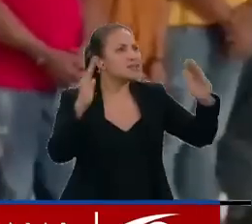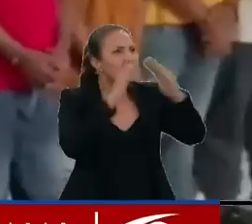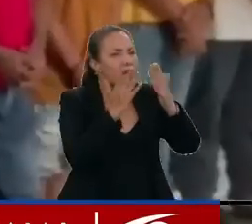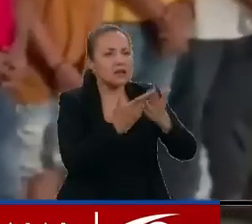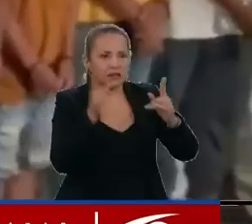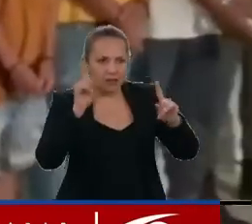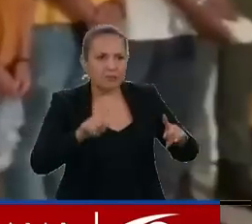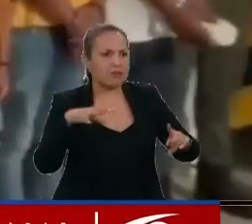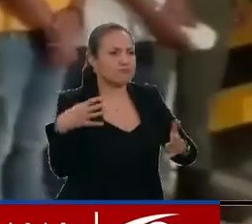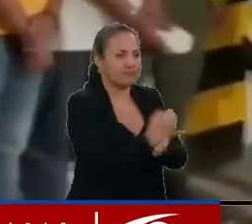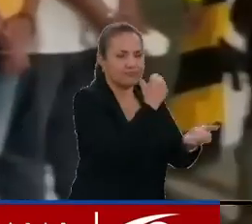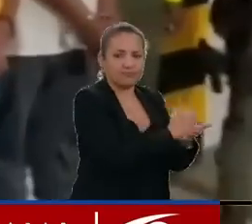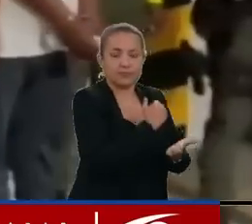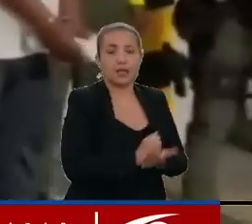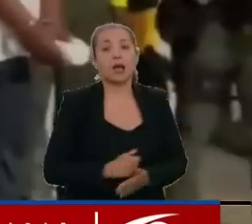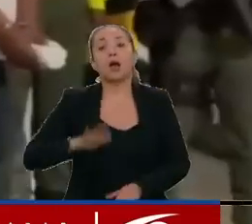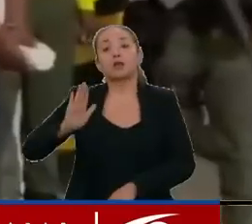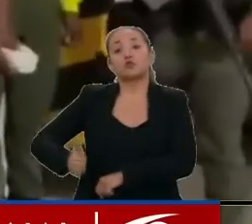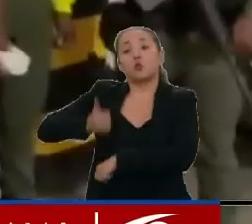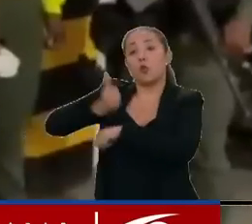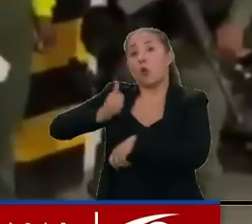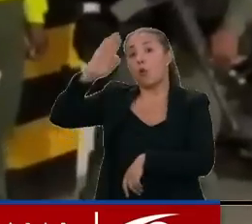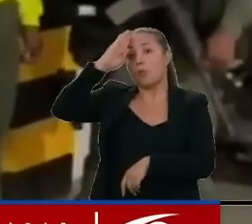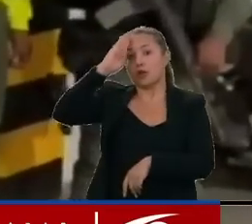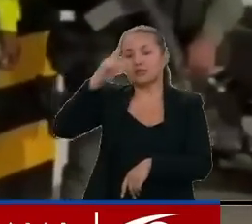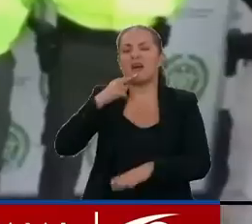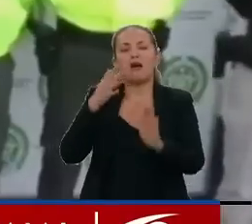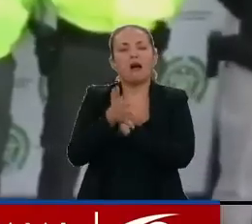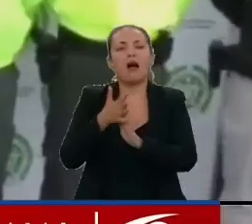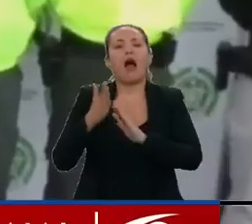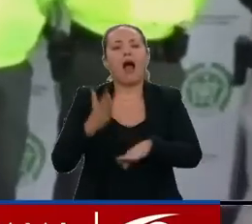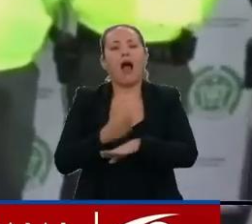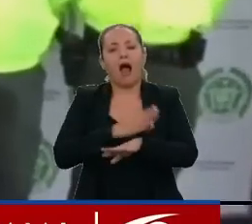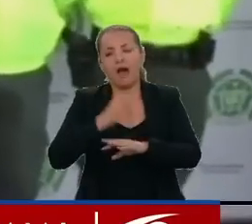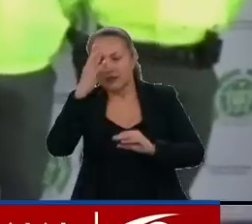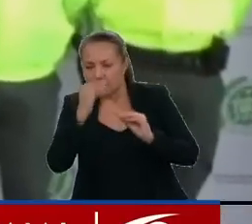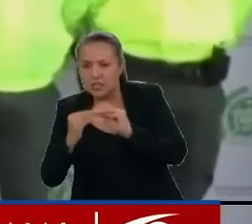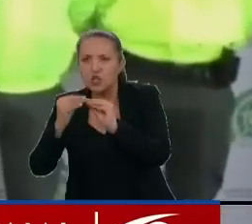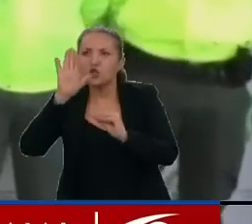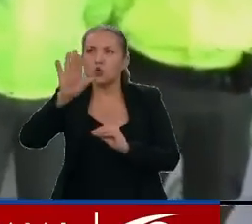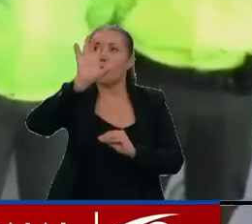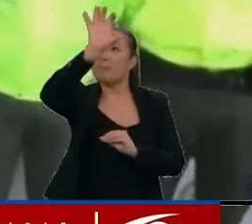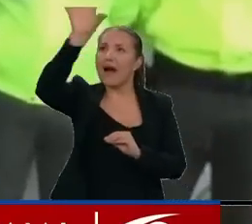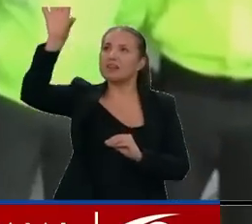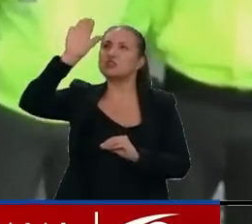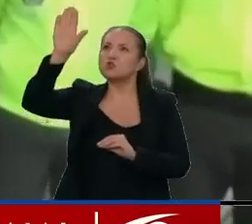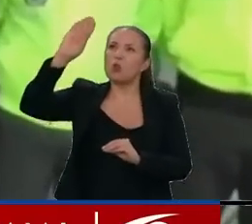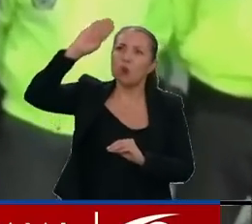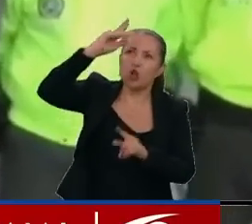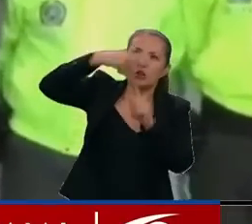estas personas sino también la afectación de sus bienes.